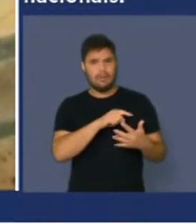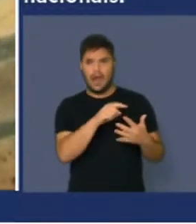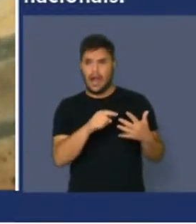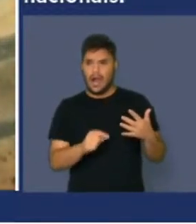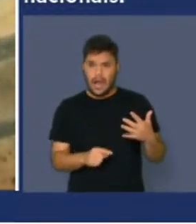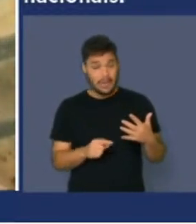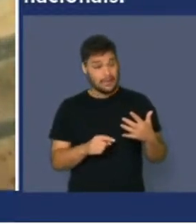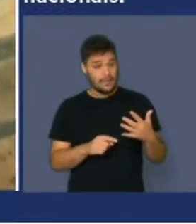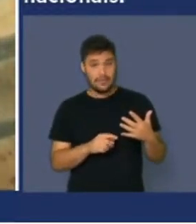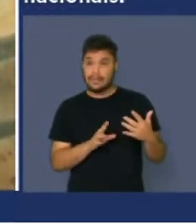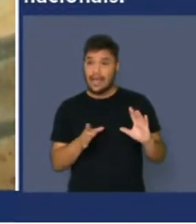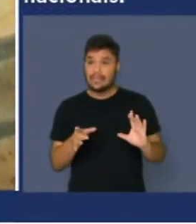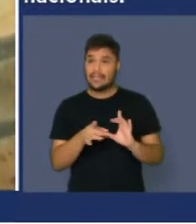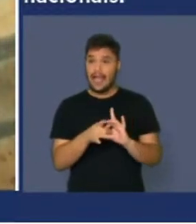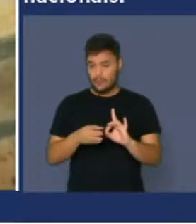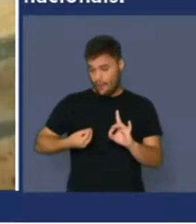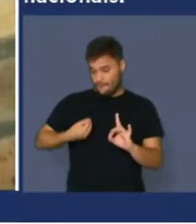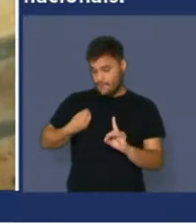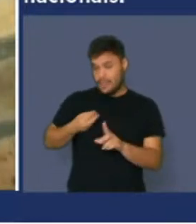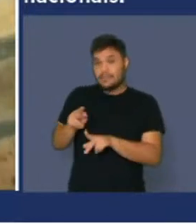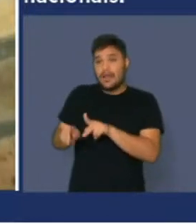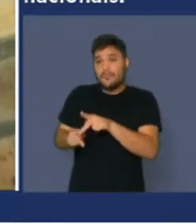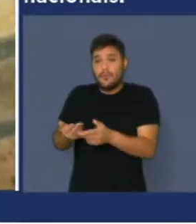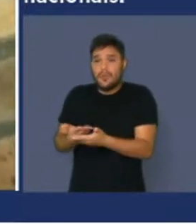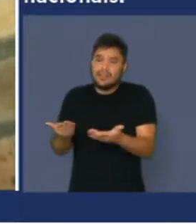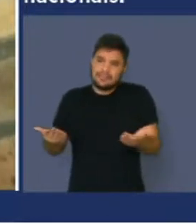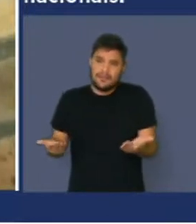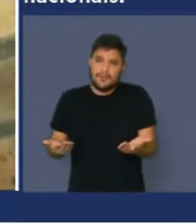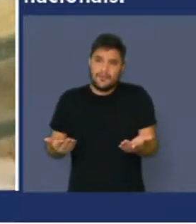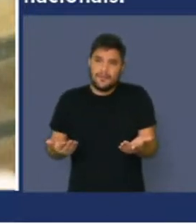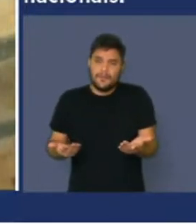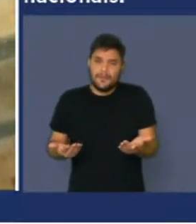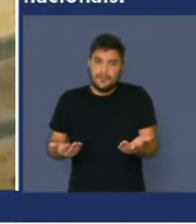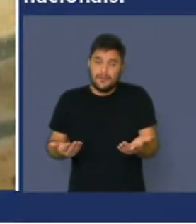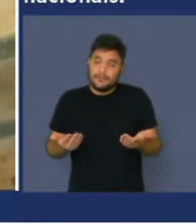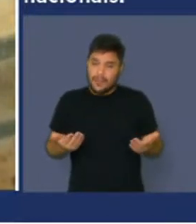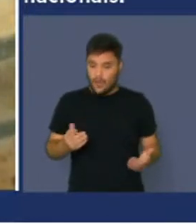BRASILEIROS. ENTÃO DÓLAR ALTO, PATROCINADO POR PAULO